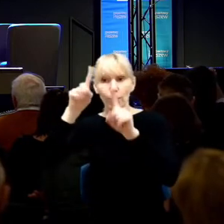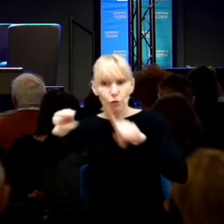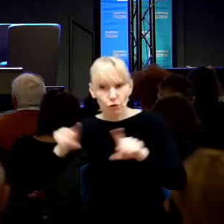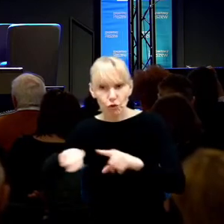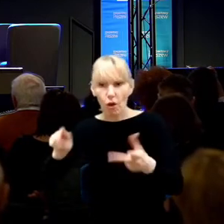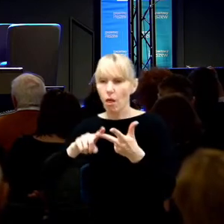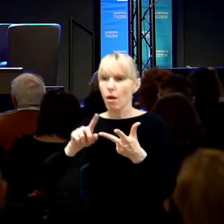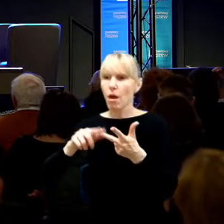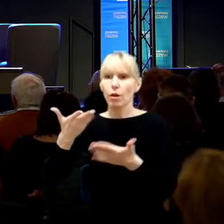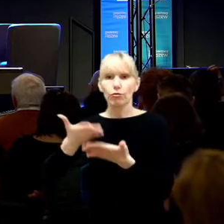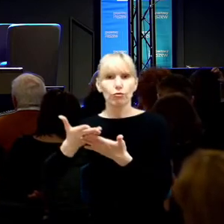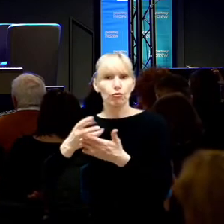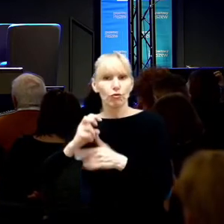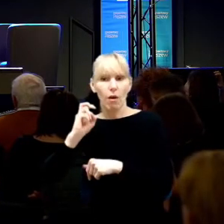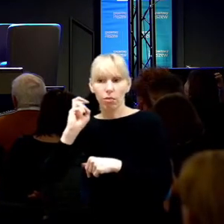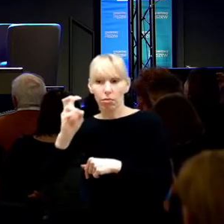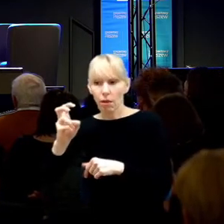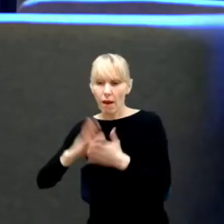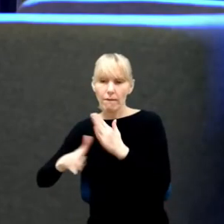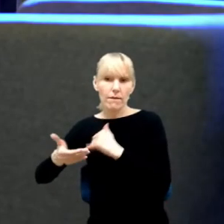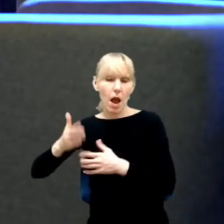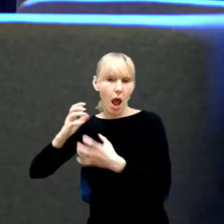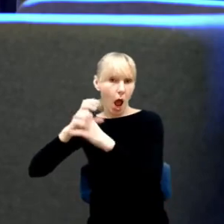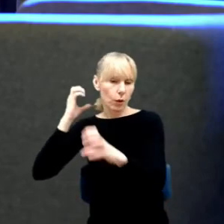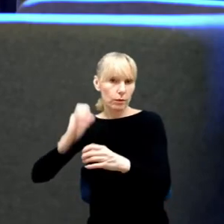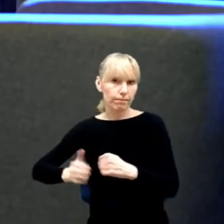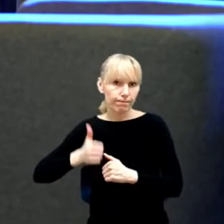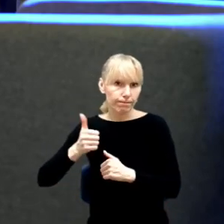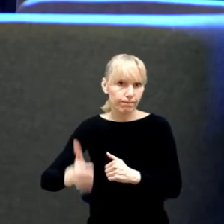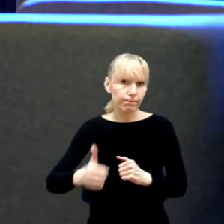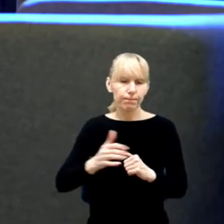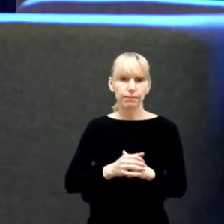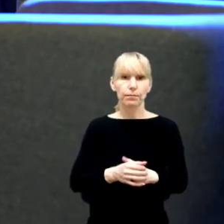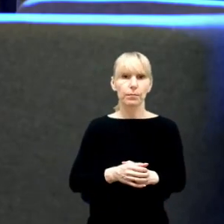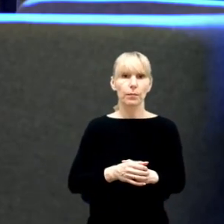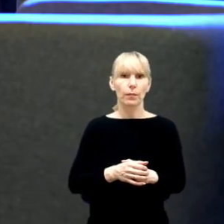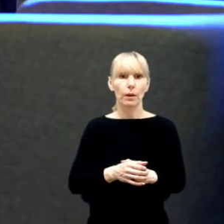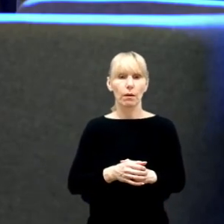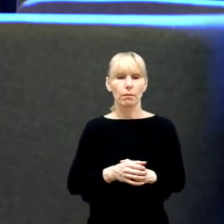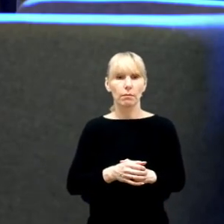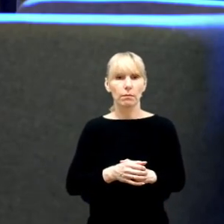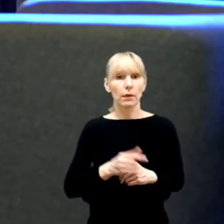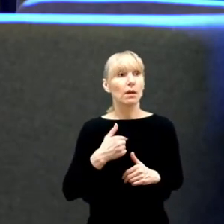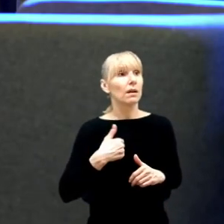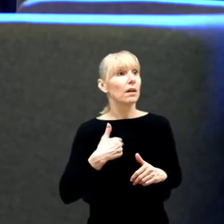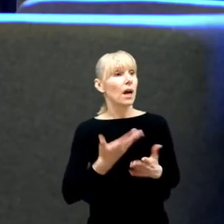Ja oczywiście powiem tylko, że jak scalę, jako burmistrz 100 hektarów pod galerię handlową,